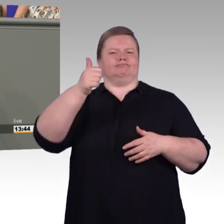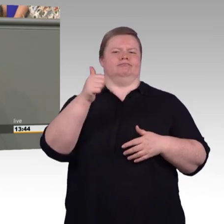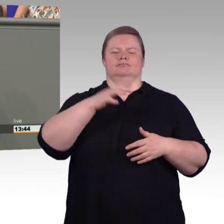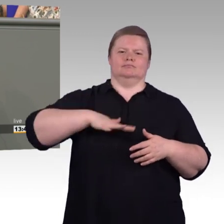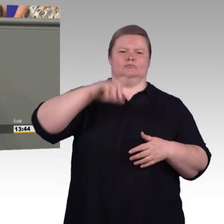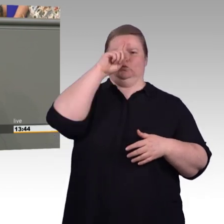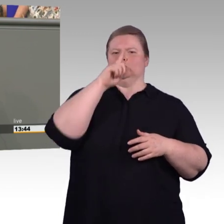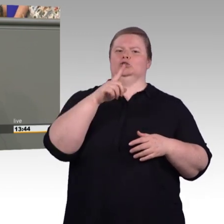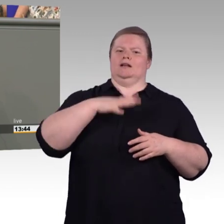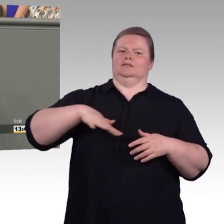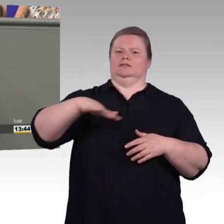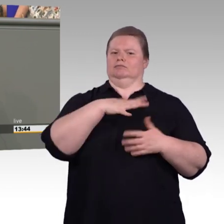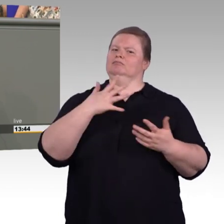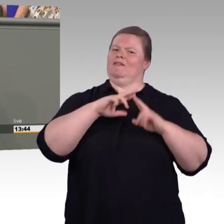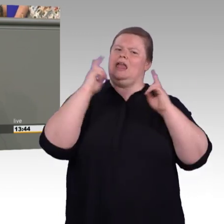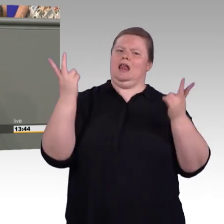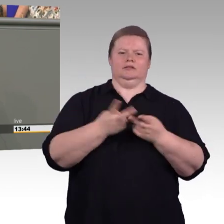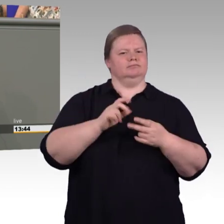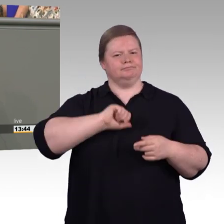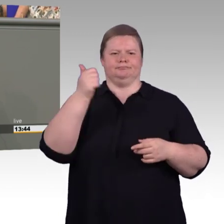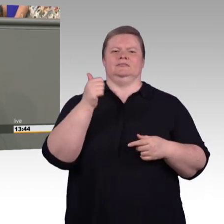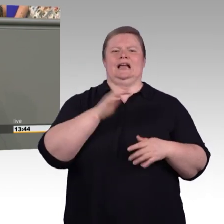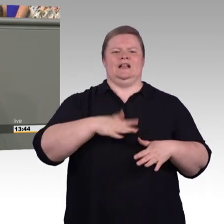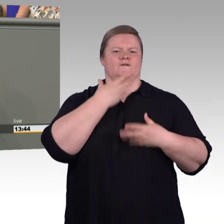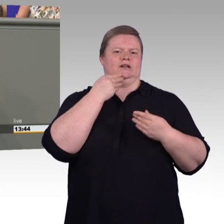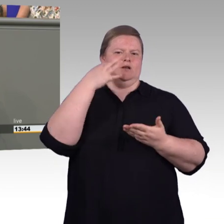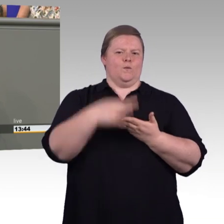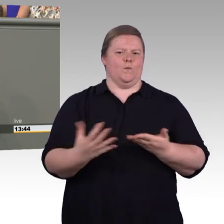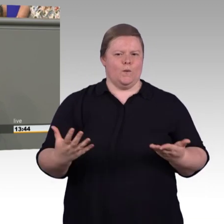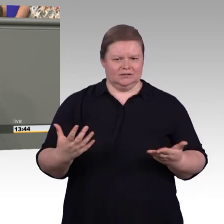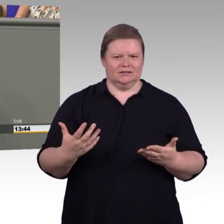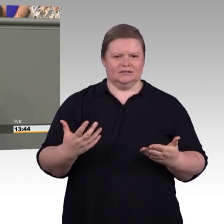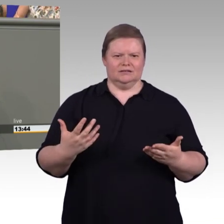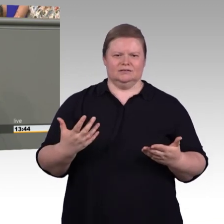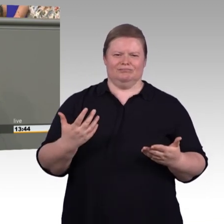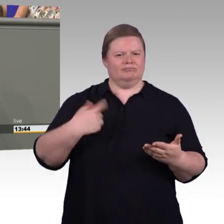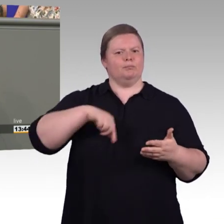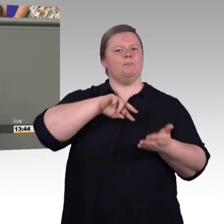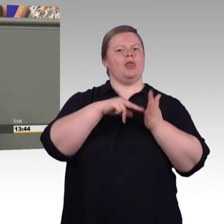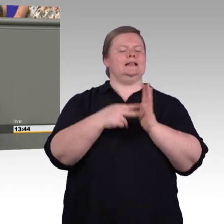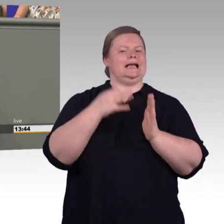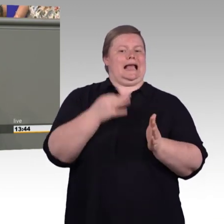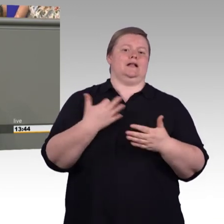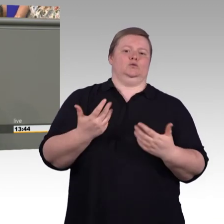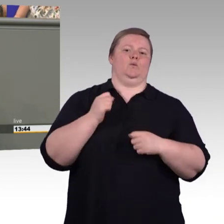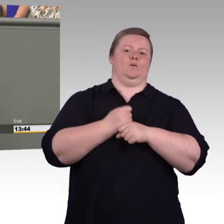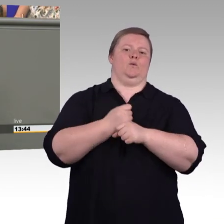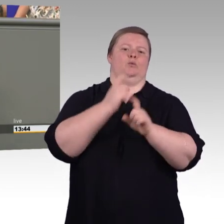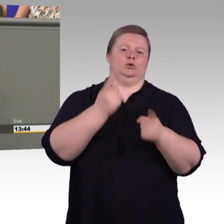weil die Kinder um die es geht, die haben es verdient, dass wir uns mit dieser Grundgesetzänderung sehr sorgsam und intensiv beschäftigen, darauf machen wir uns auf den Weg.